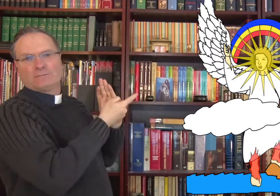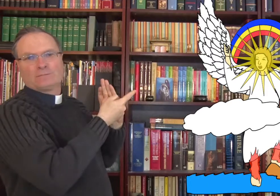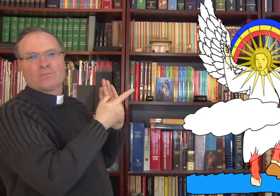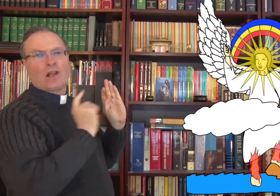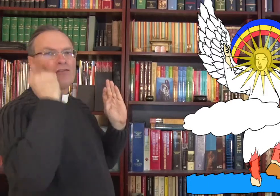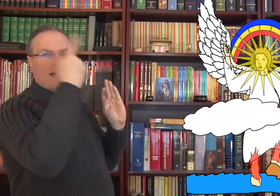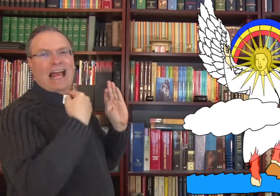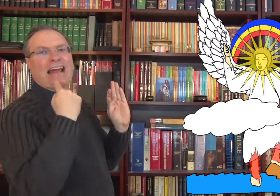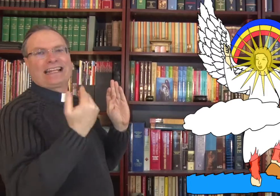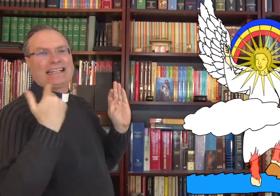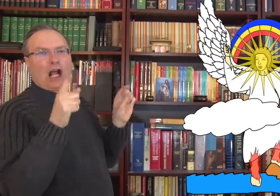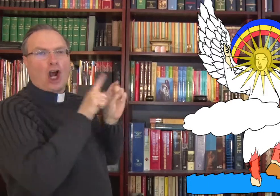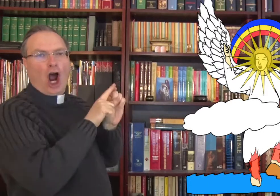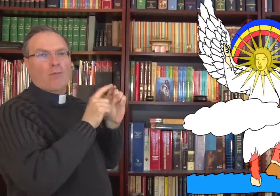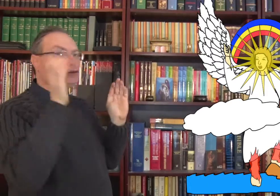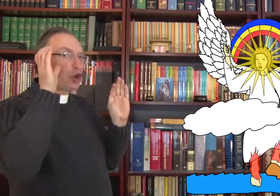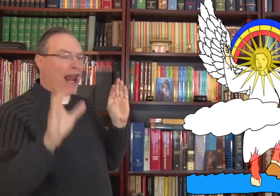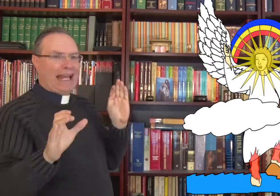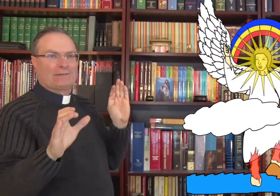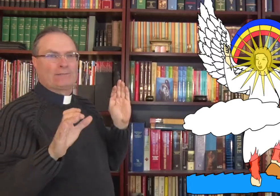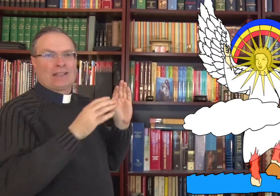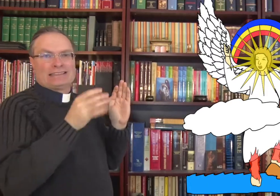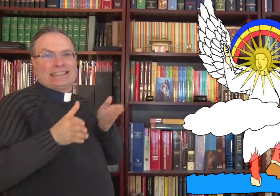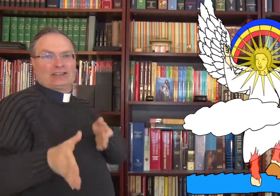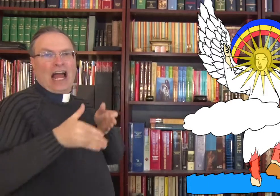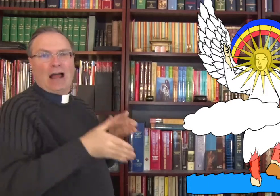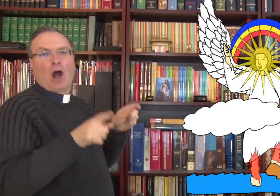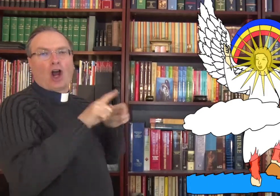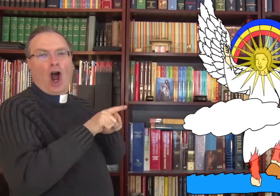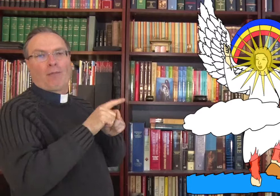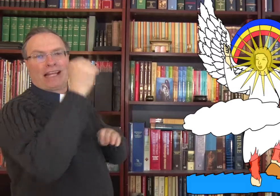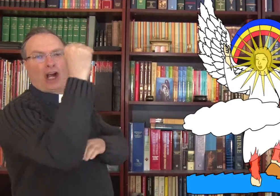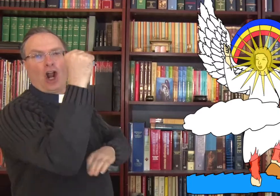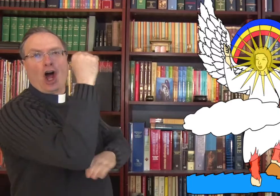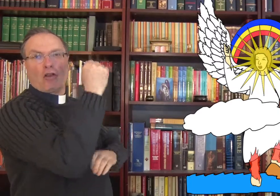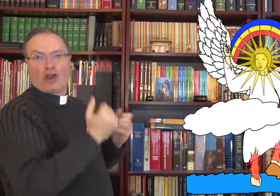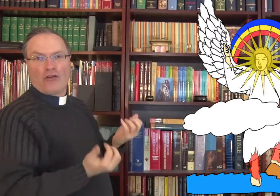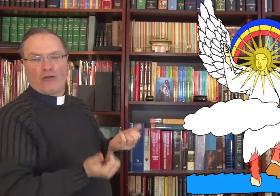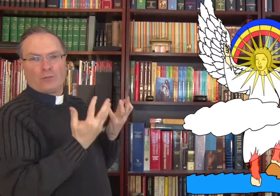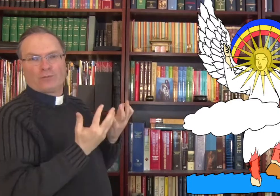son visage était comme le soleil et ses jambes comme des colonnes de feu.